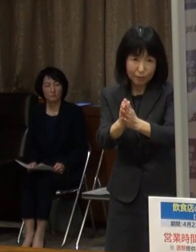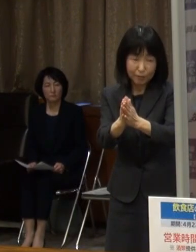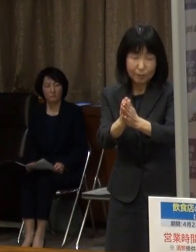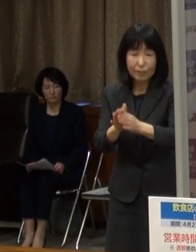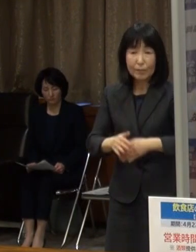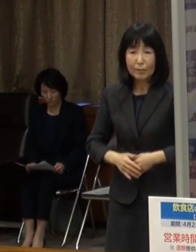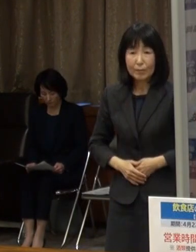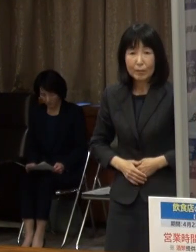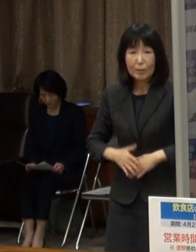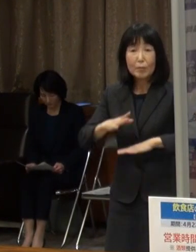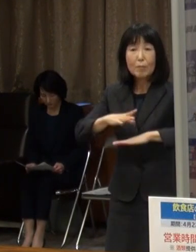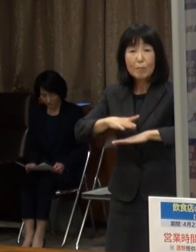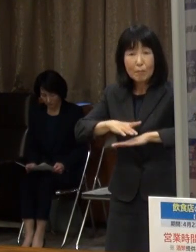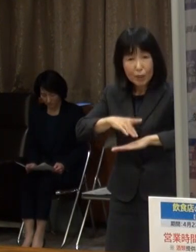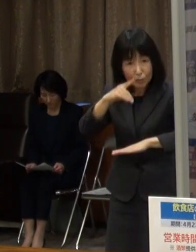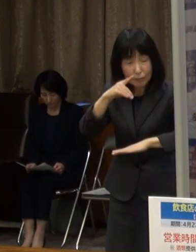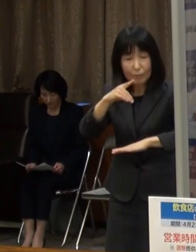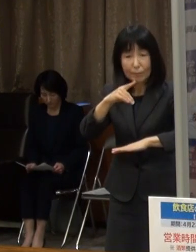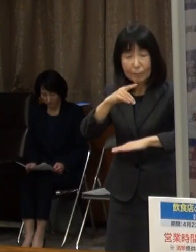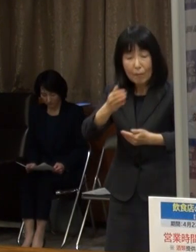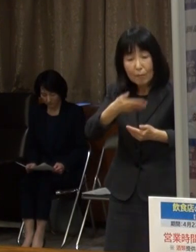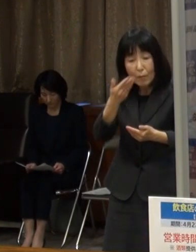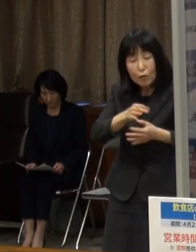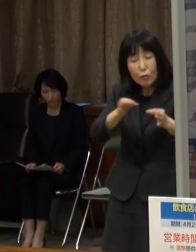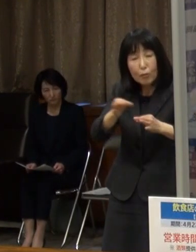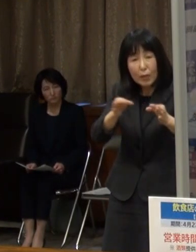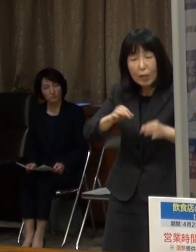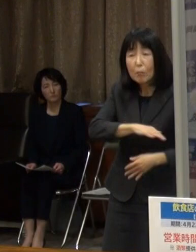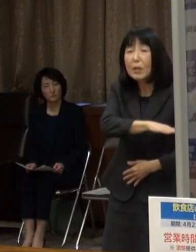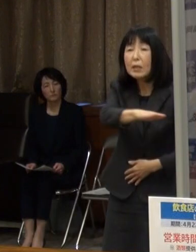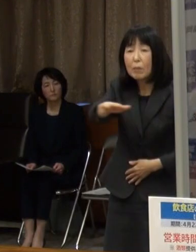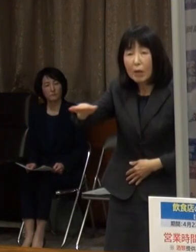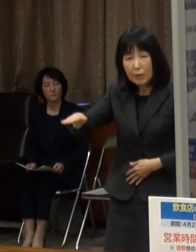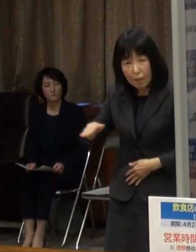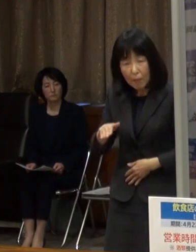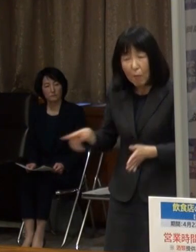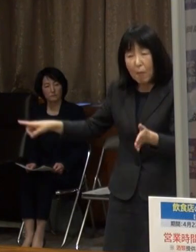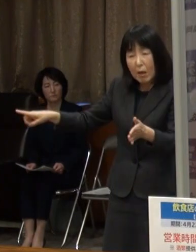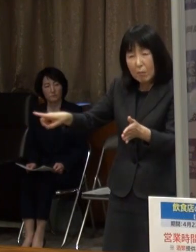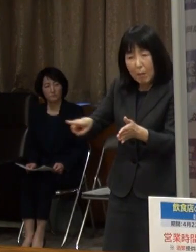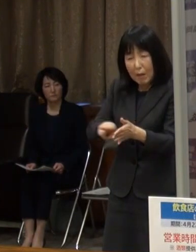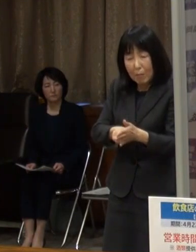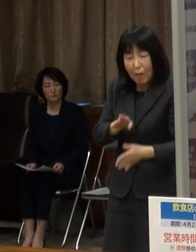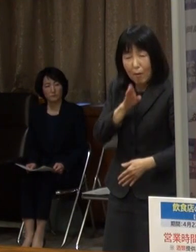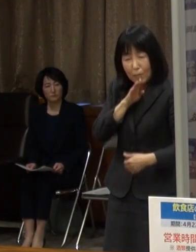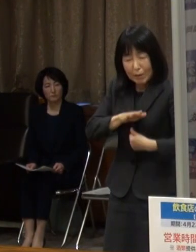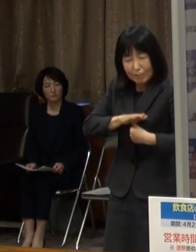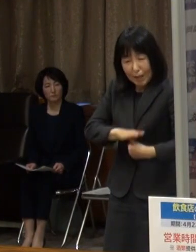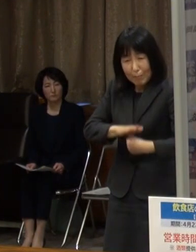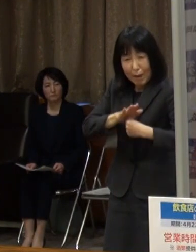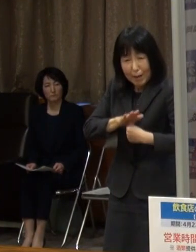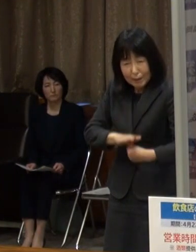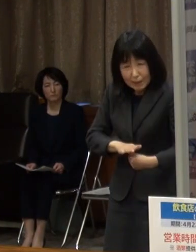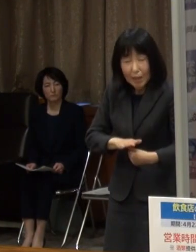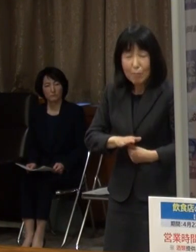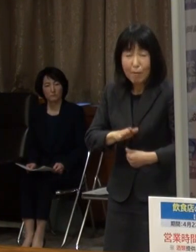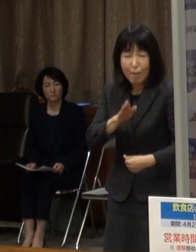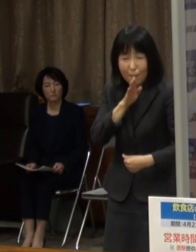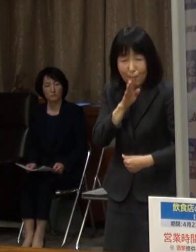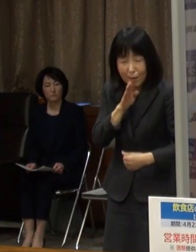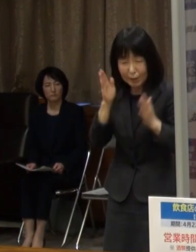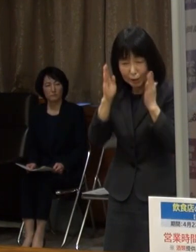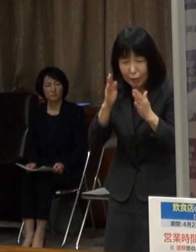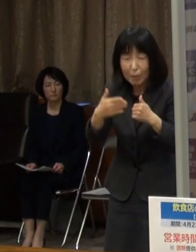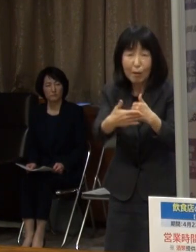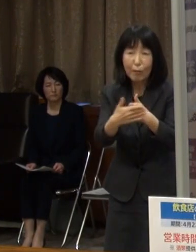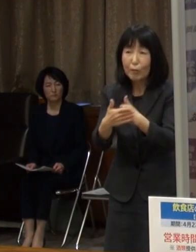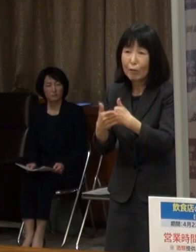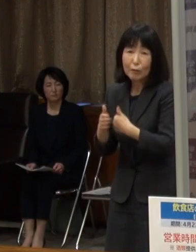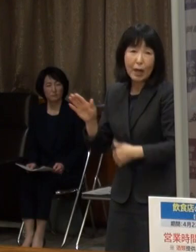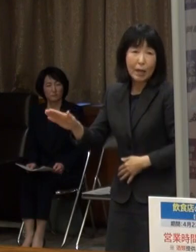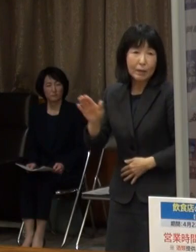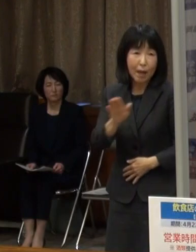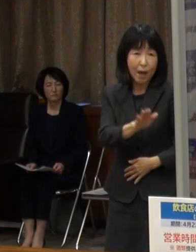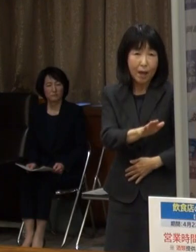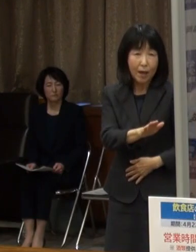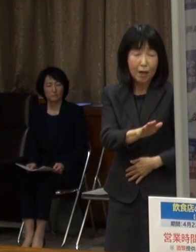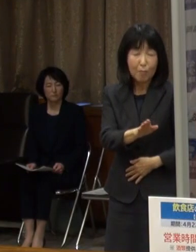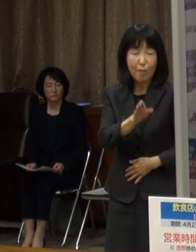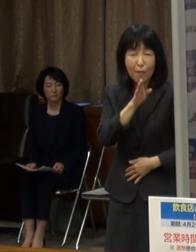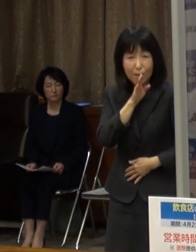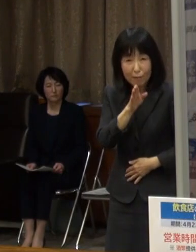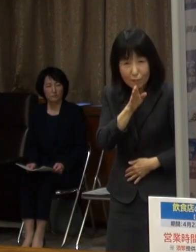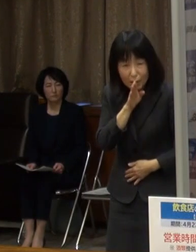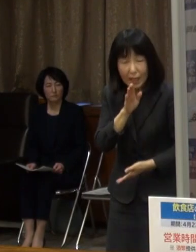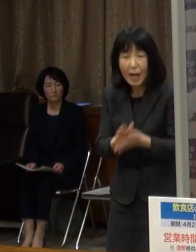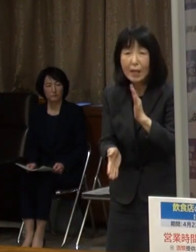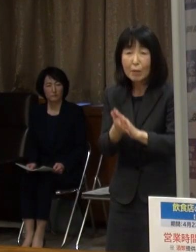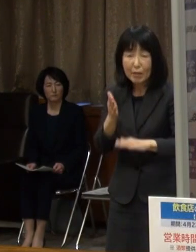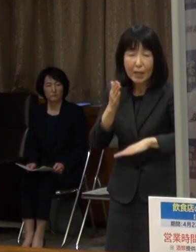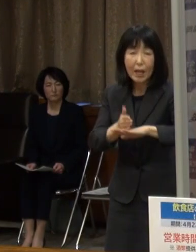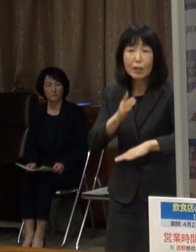まず初めに 飲食店等の皆さんには これまでも歯を食いしばってご協力をいただいたところでして 改めて感謝申し上げたいと思います